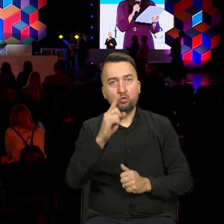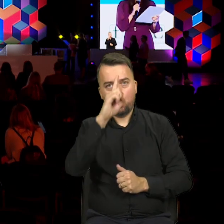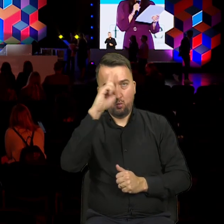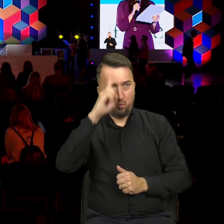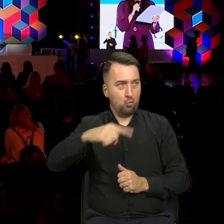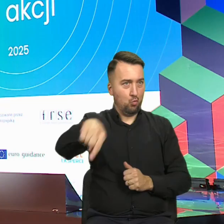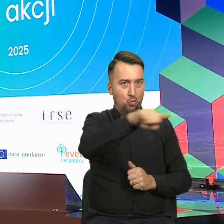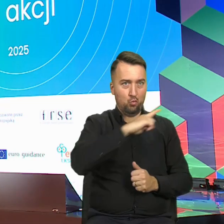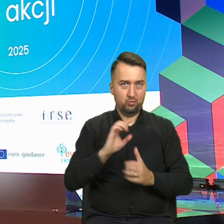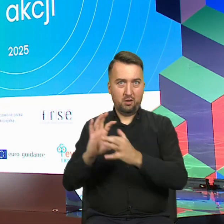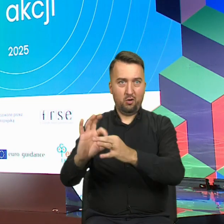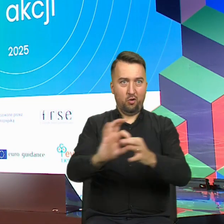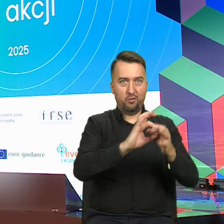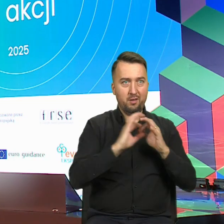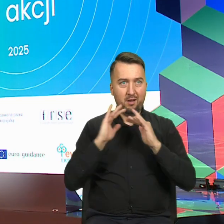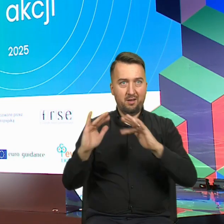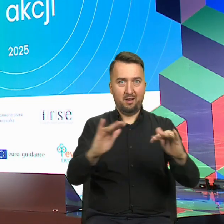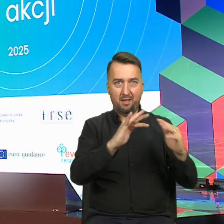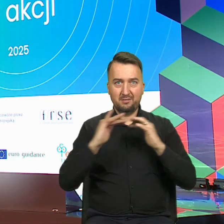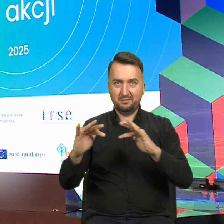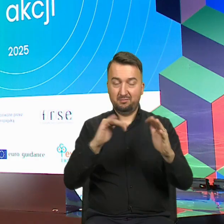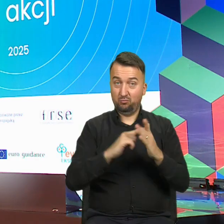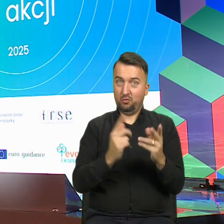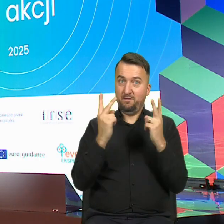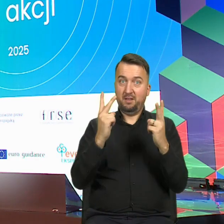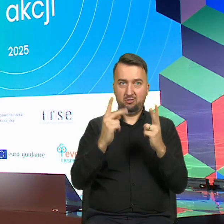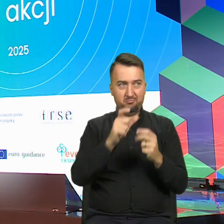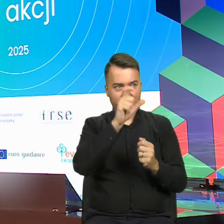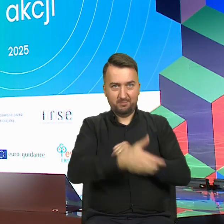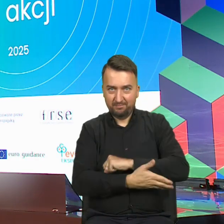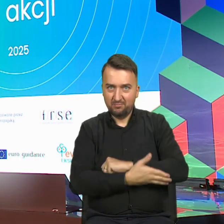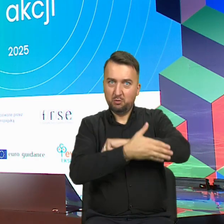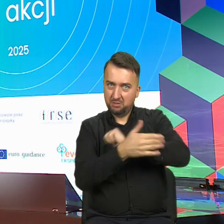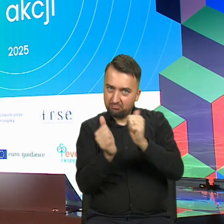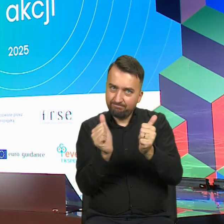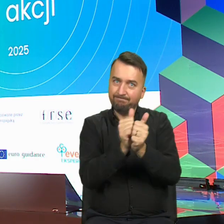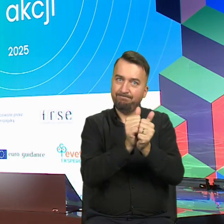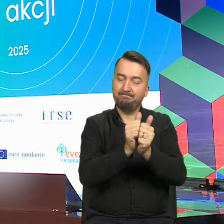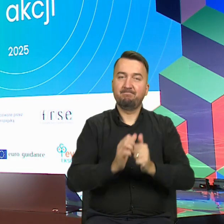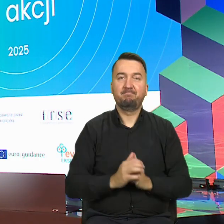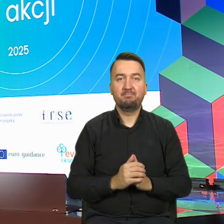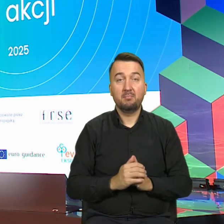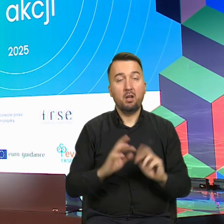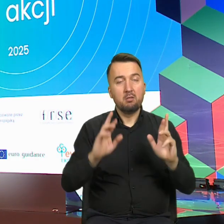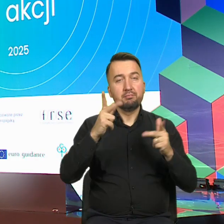skoków kompetencji w waszych głowach, znajdowało również odzwierciedlenie w dokumentach Europass,